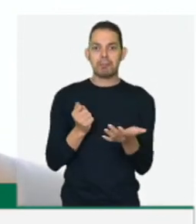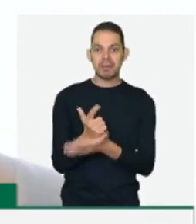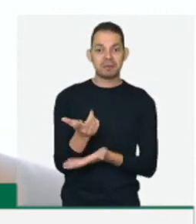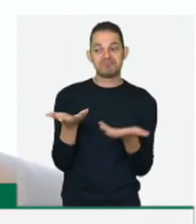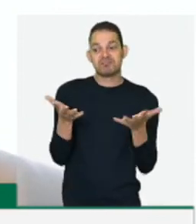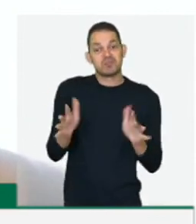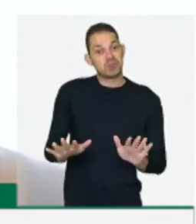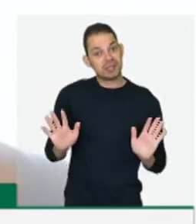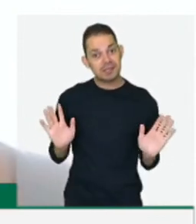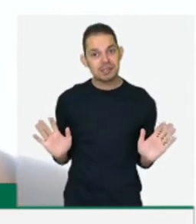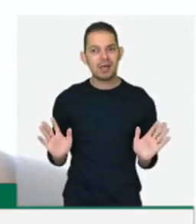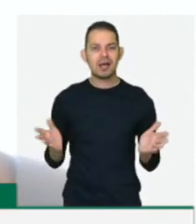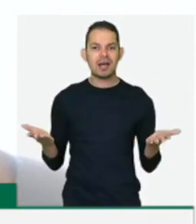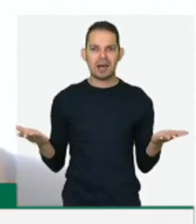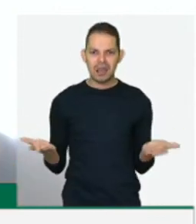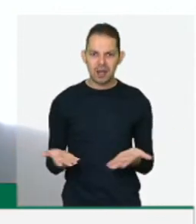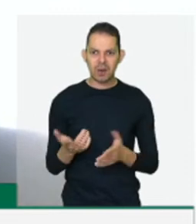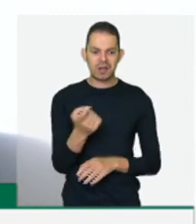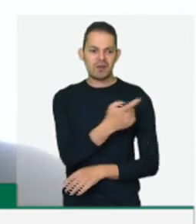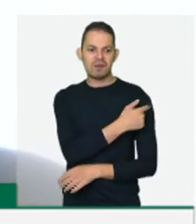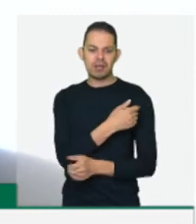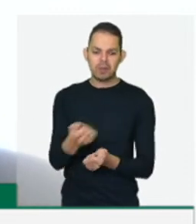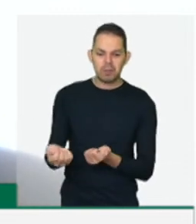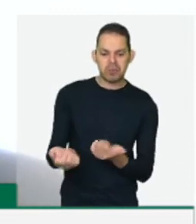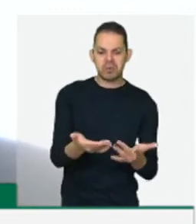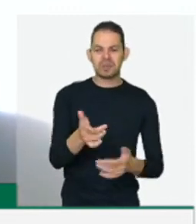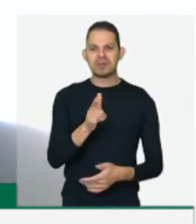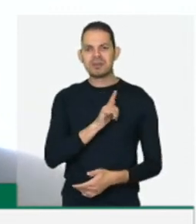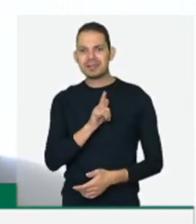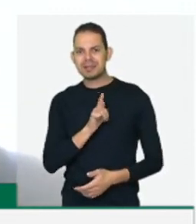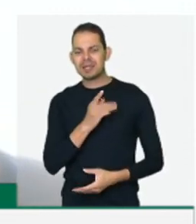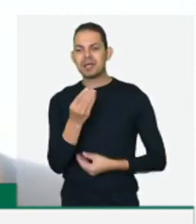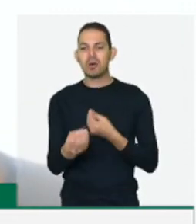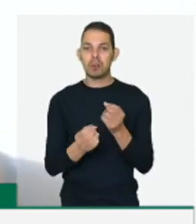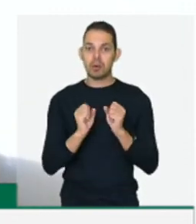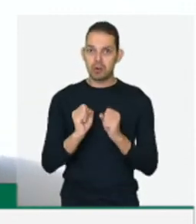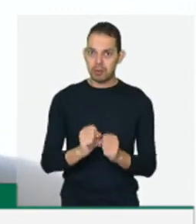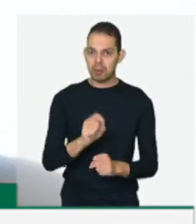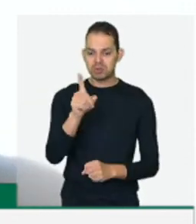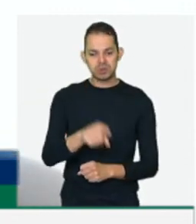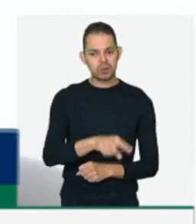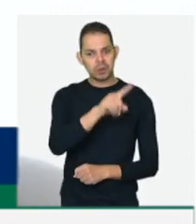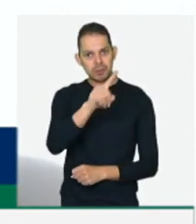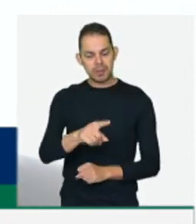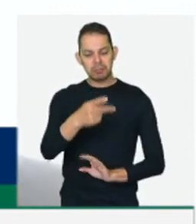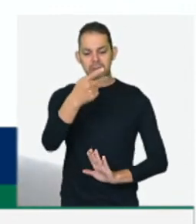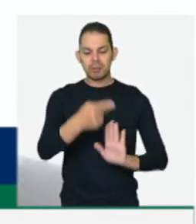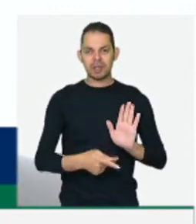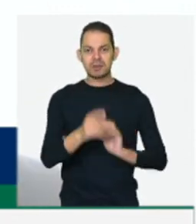QUIS COMPRAR A VACINA LÁ ATRÁS, TÊM VACINAS PARA OFERECER PARA O POVO BRASILEIRO, TEM POSSIBILIDADE DE ROMPER COM O PLANO NACIONAL DE IMUNIZAÇÃO DE VACINAR